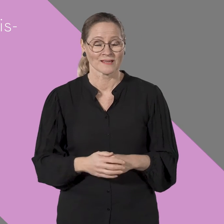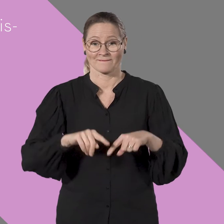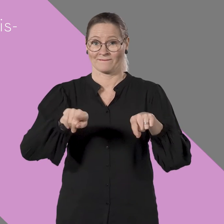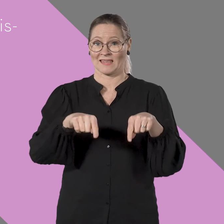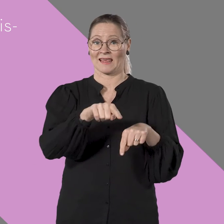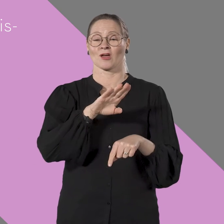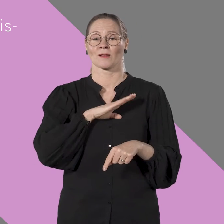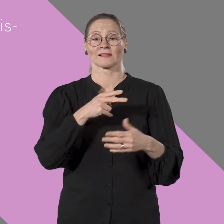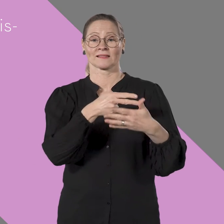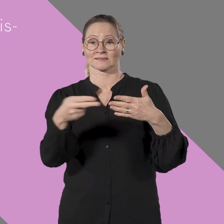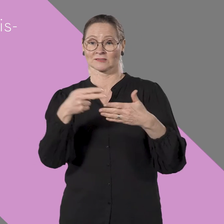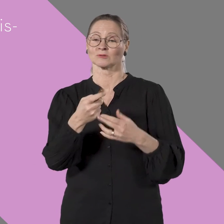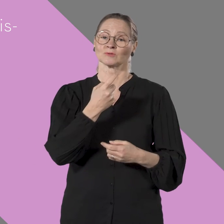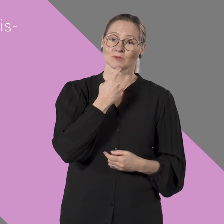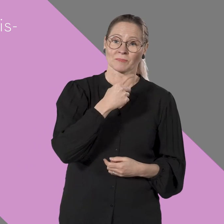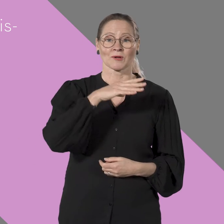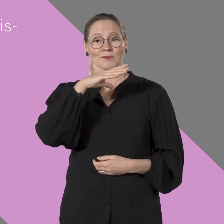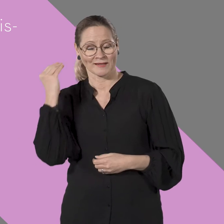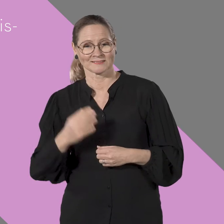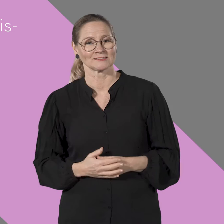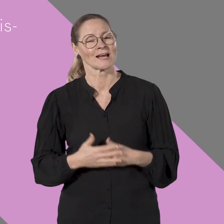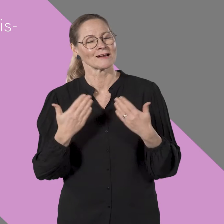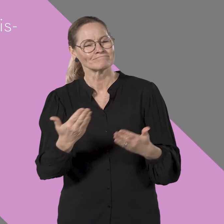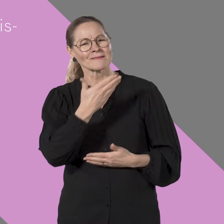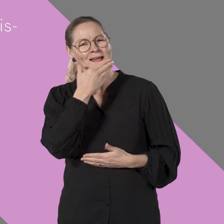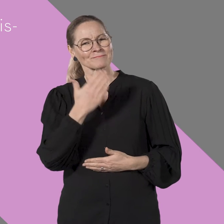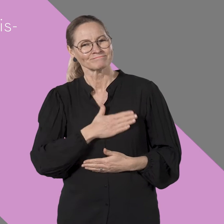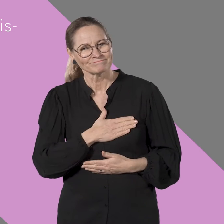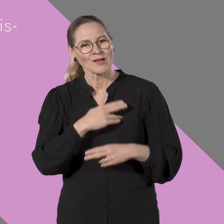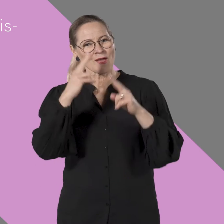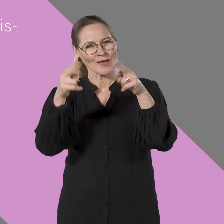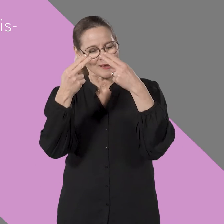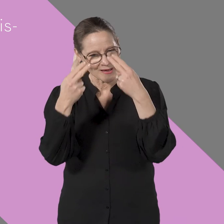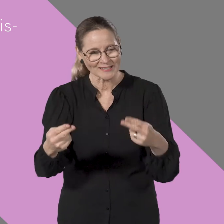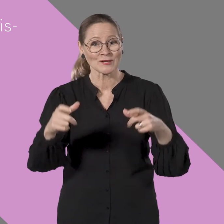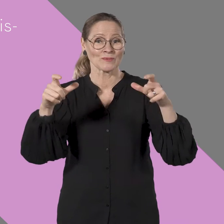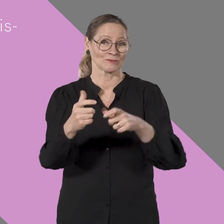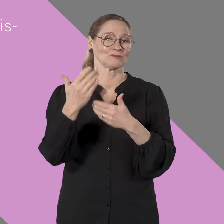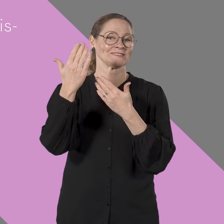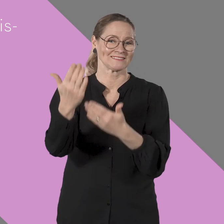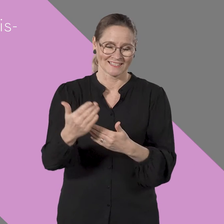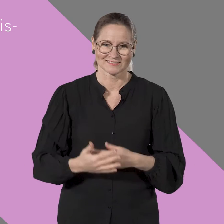Videossa on tekstitys suomeksi ja ruotsiksi. Lämpimät onnittelut yhdistykselle!